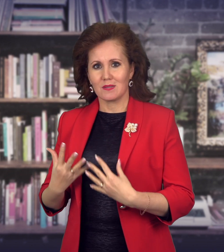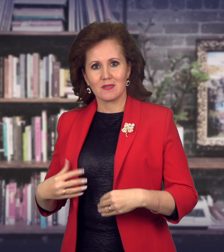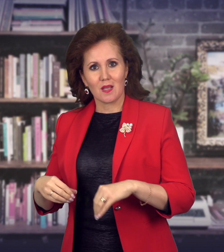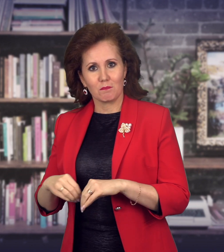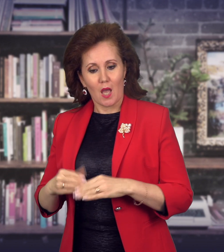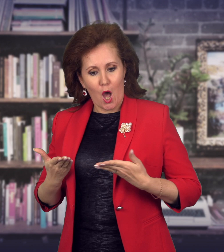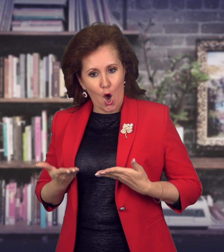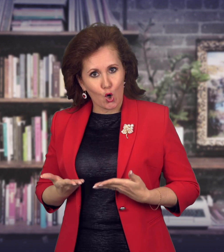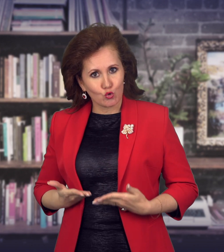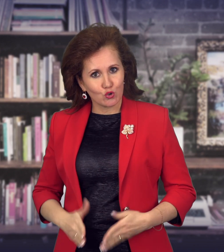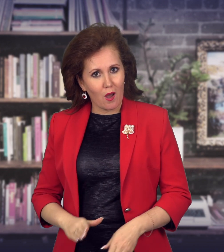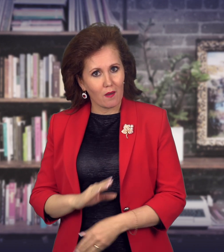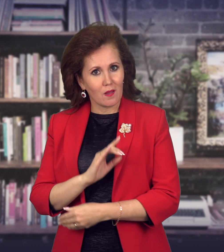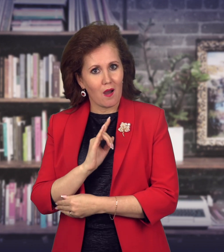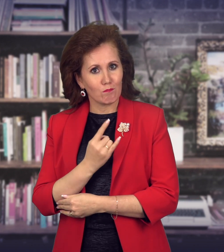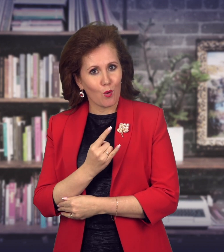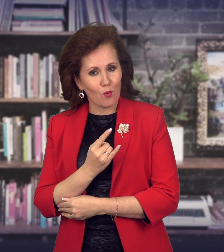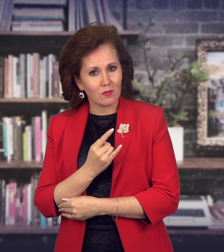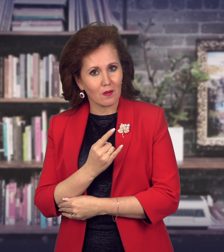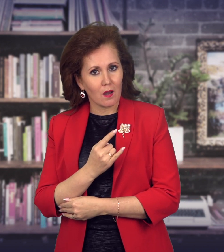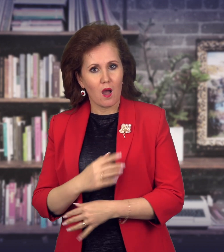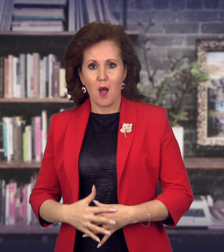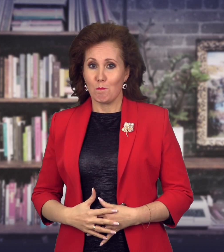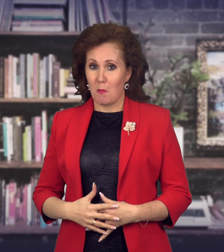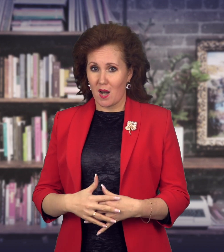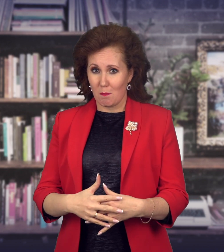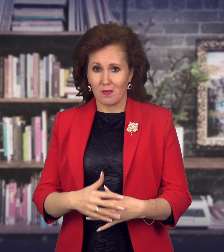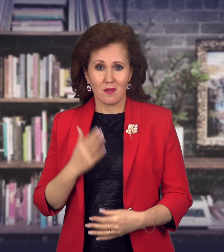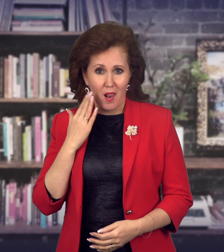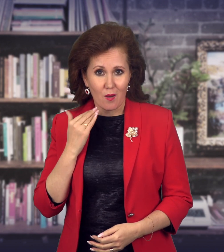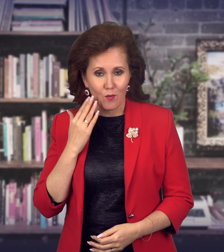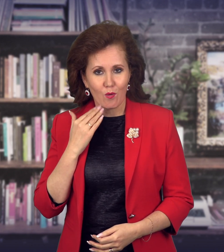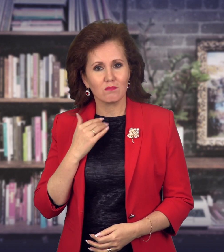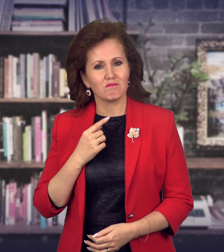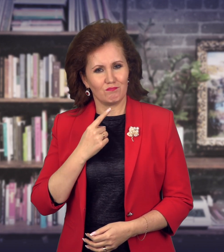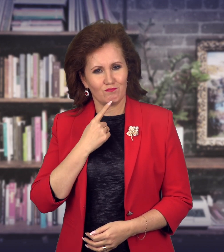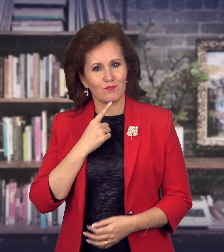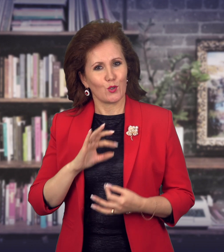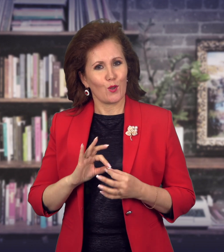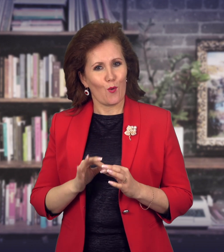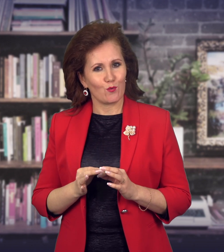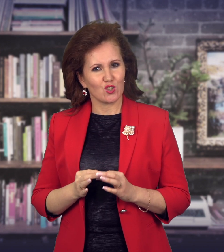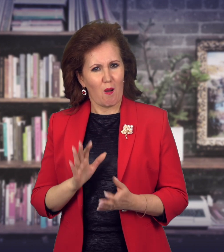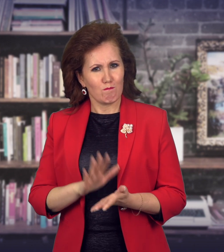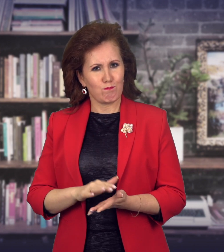В новой семье рождается ребёнок. Беременность - это легко? Сложно.